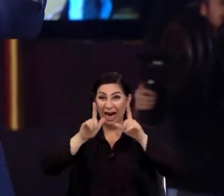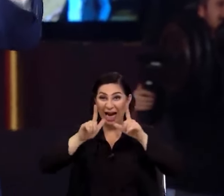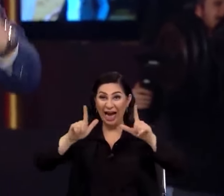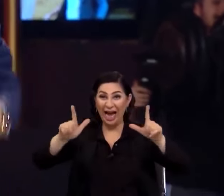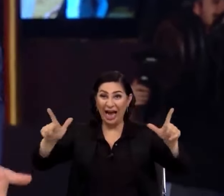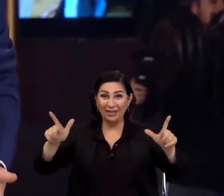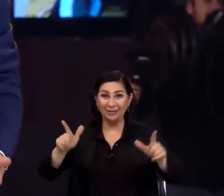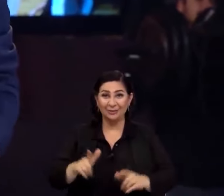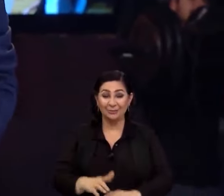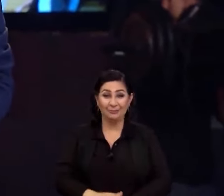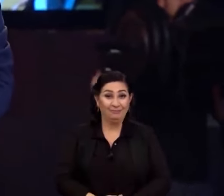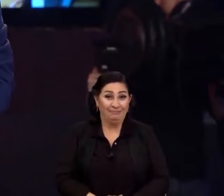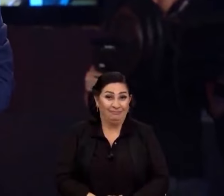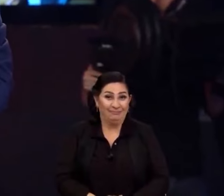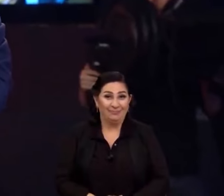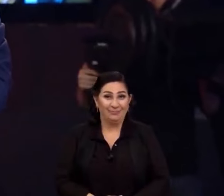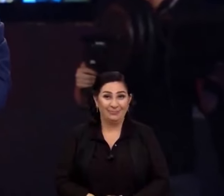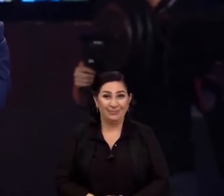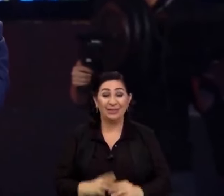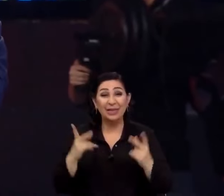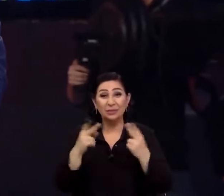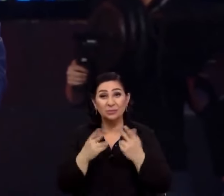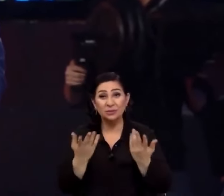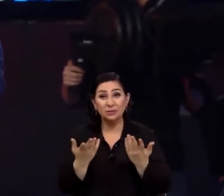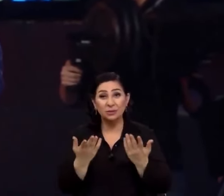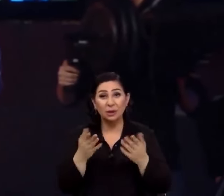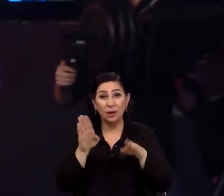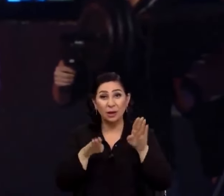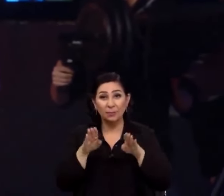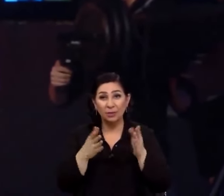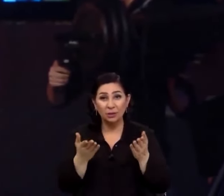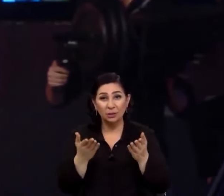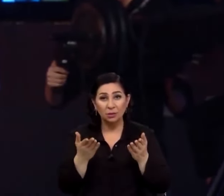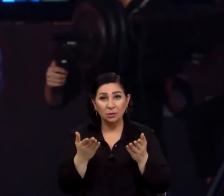savunacağım Ne oldu Niye kesmemiz ne reklamı